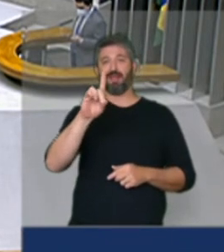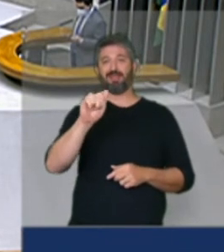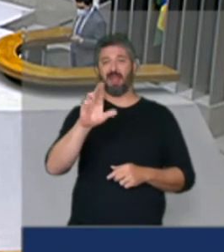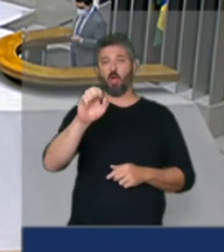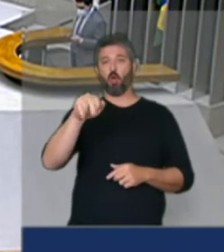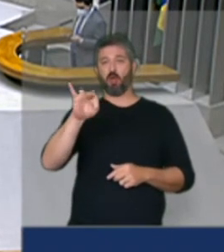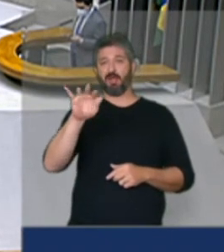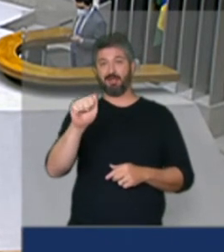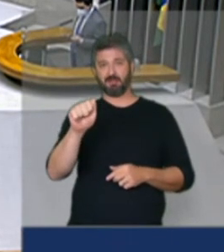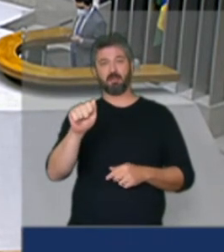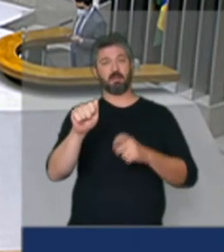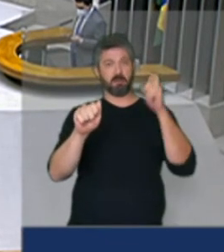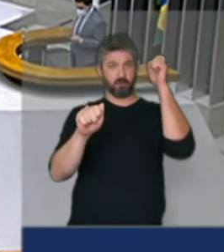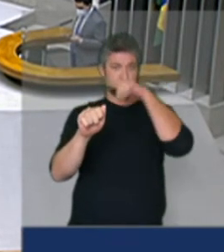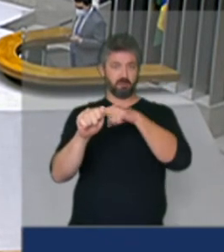VIAGEM PENOSA ATÉ A QUERIDA